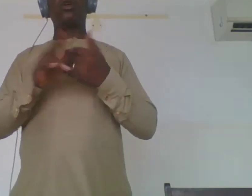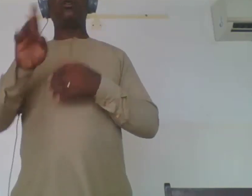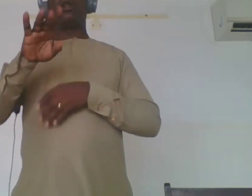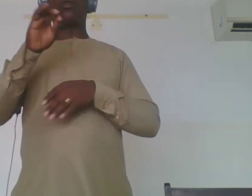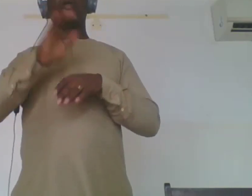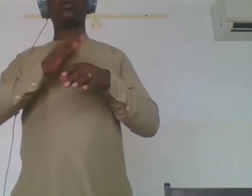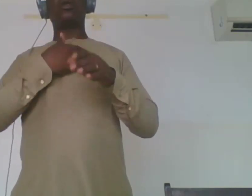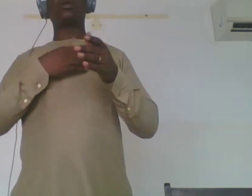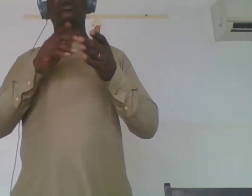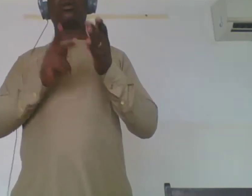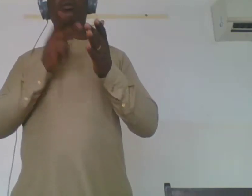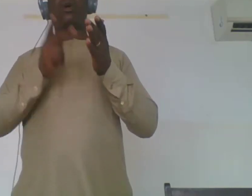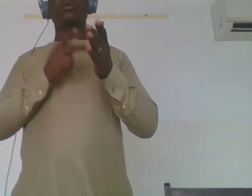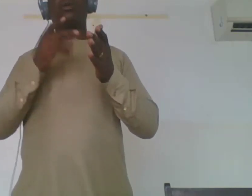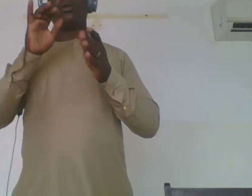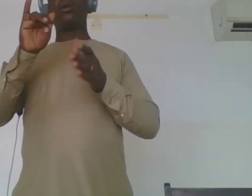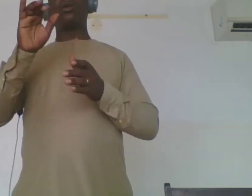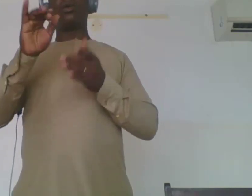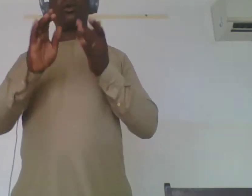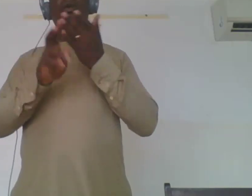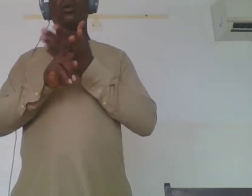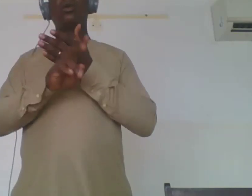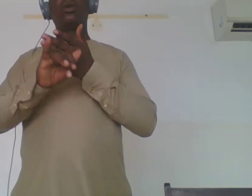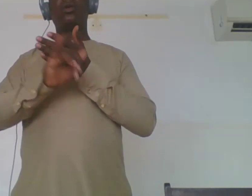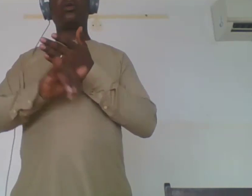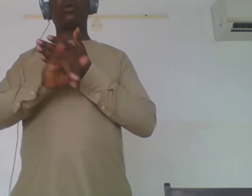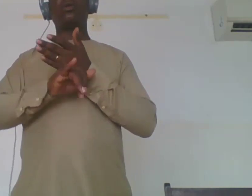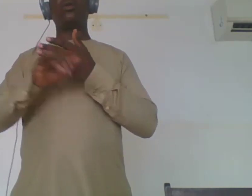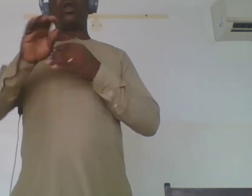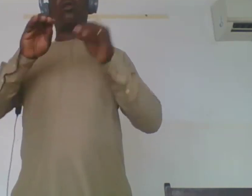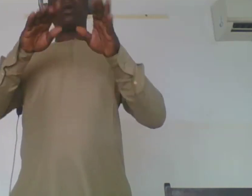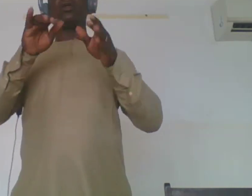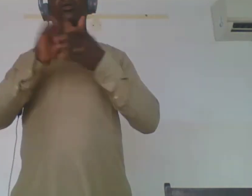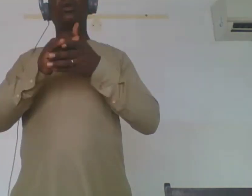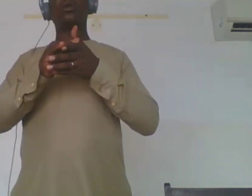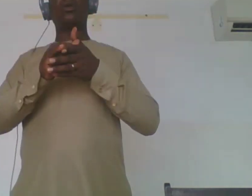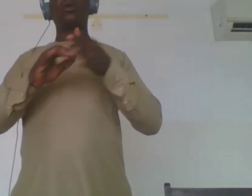chaîne YouTube euh dont nous allons vous mettre le lien vers le chat et sinon